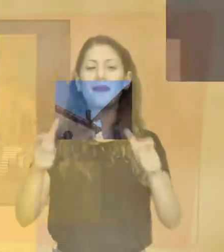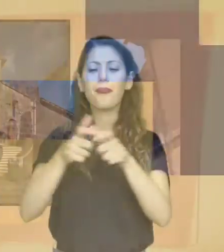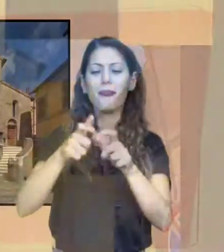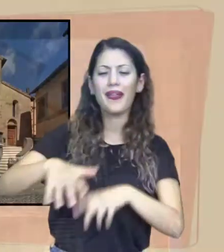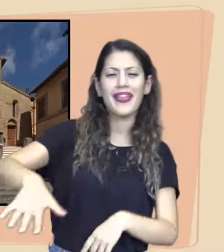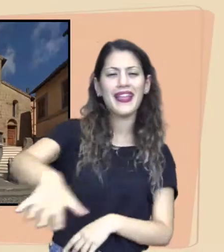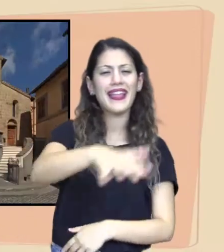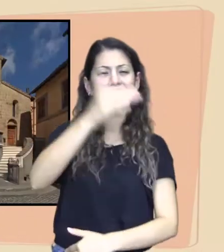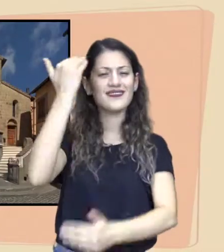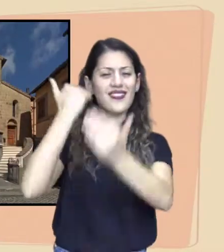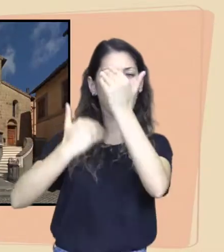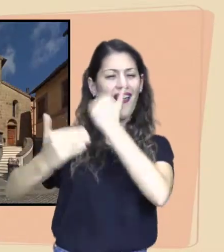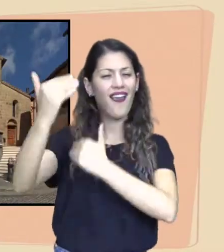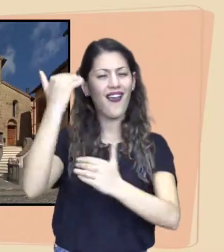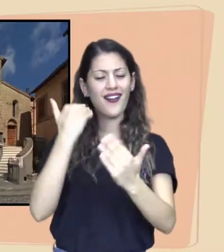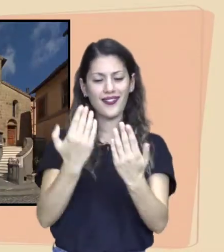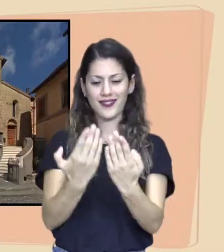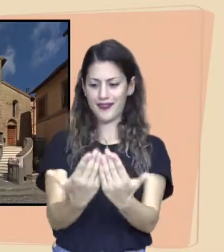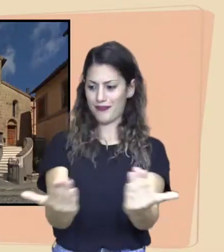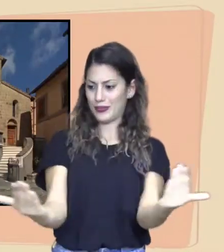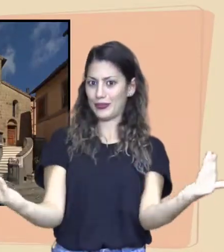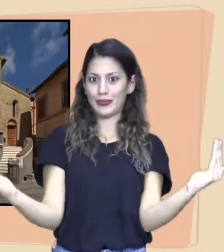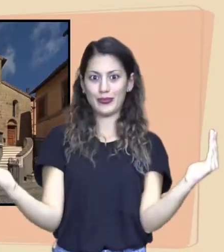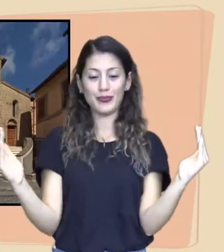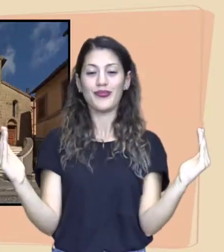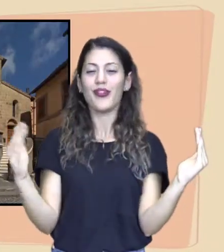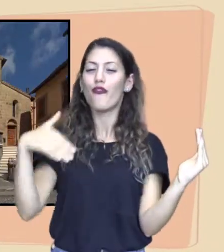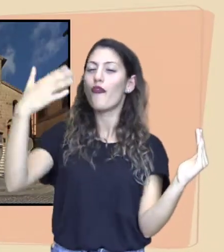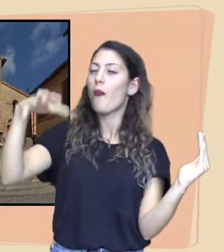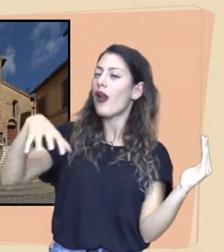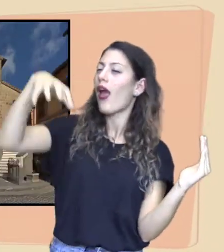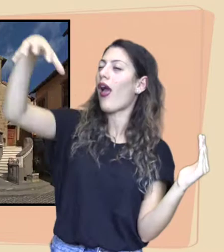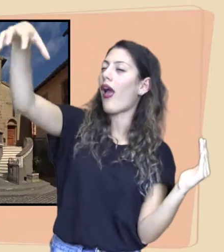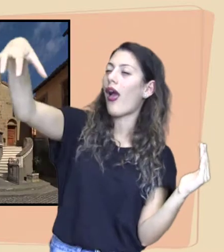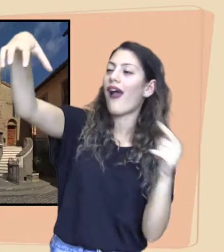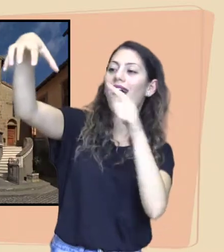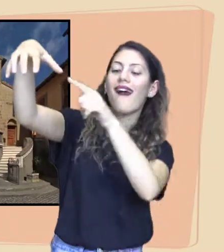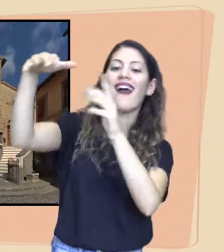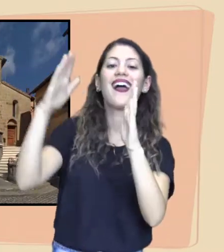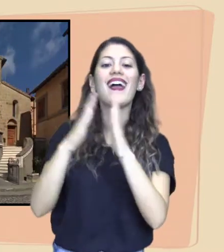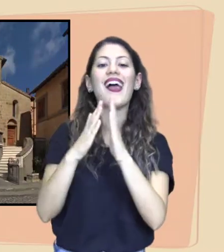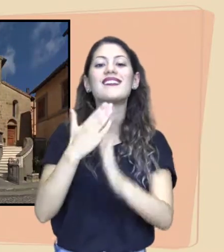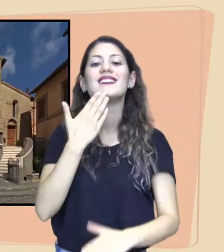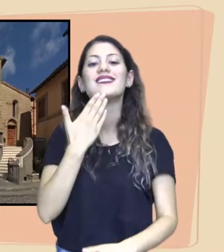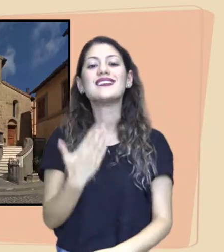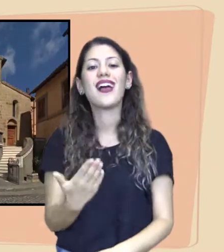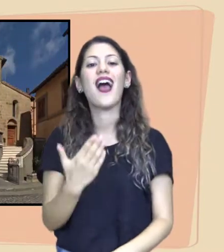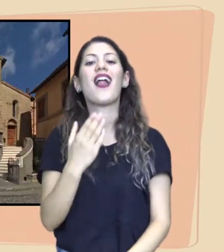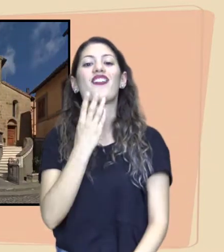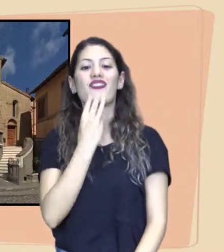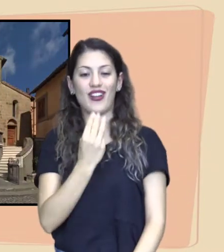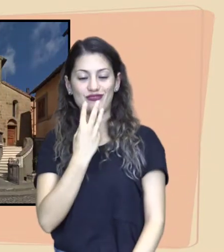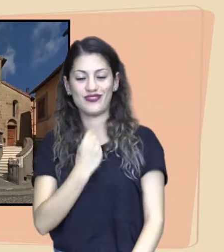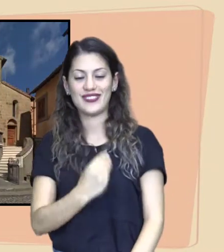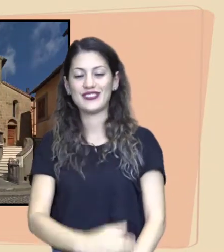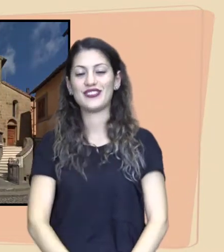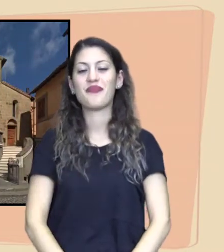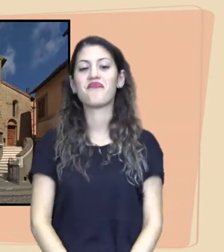Sorge fuori dalle mura dell'antico abitato su di una collinetta;